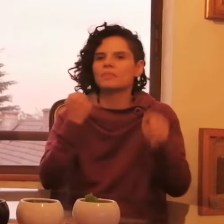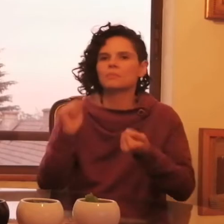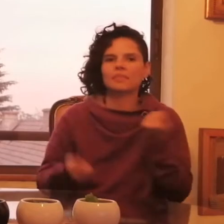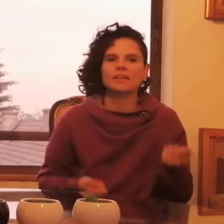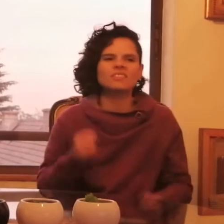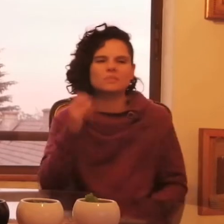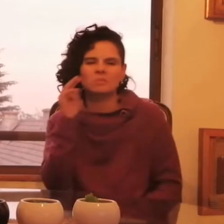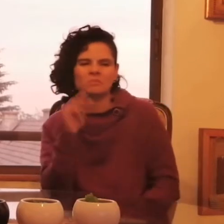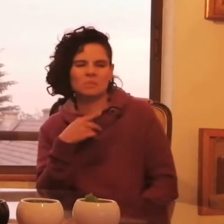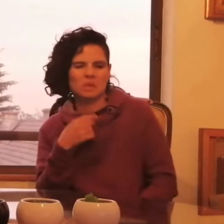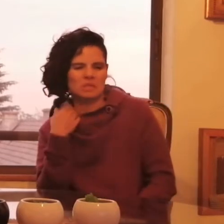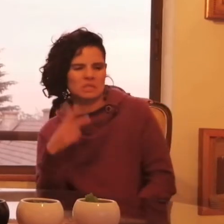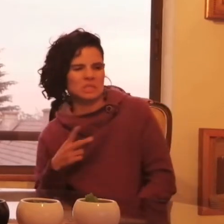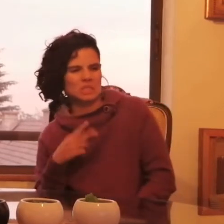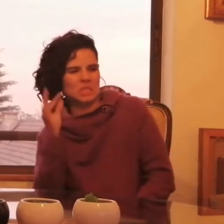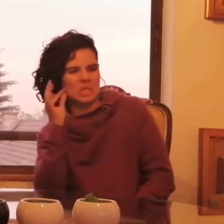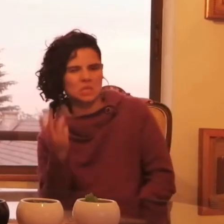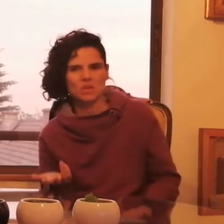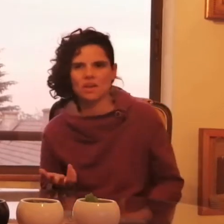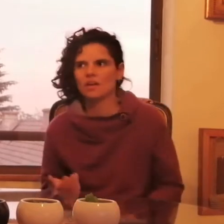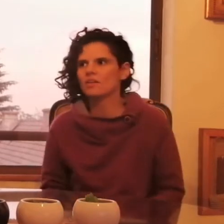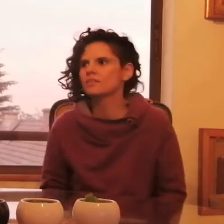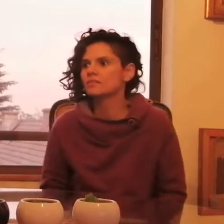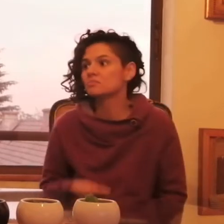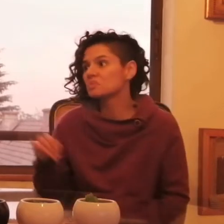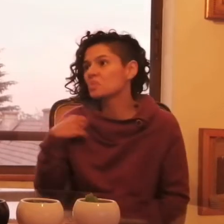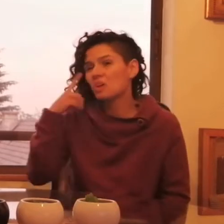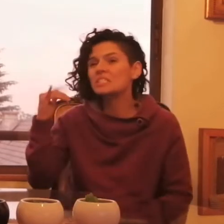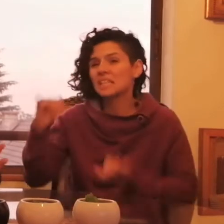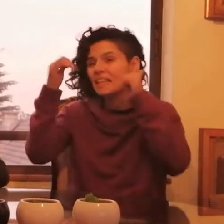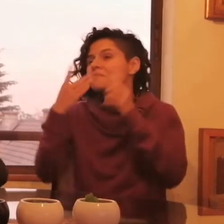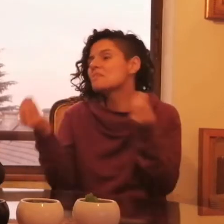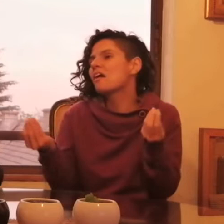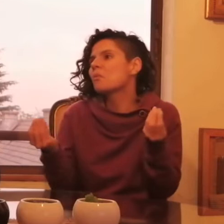Para ti es entretenido porque no pescai - pa mi decía bueno no importa estudió sola porque yo siempre